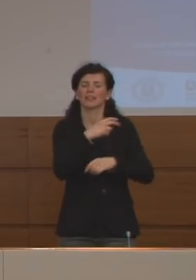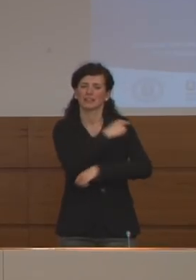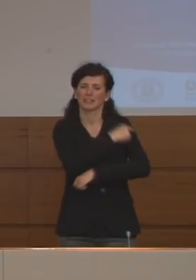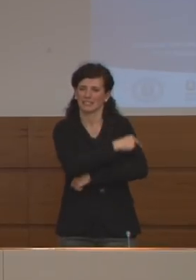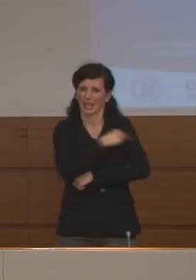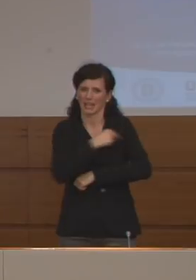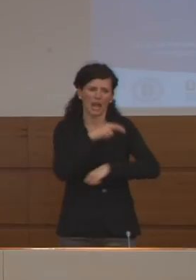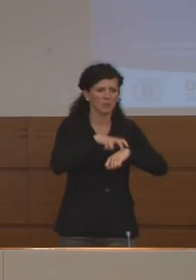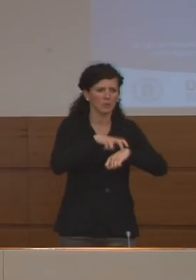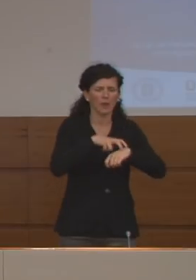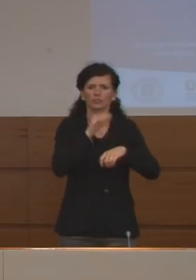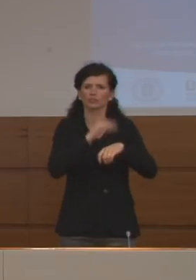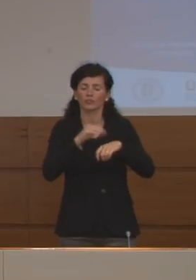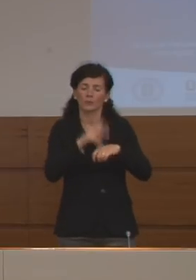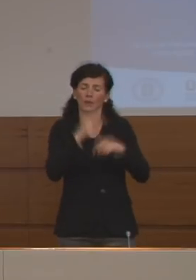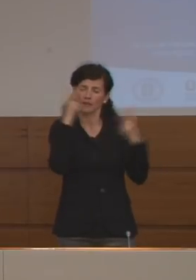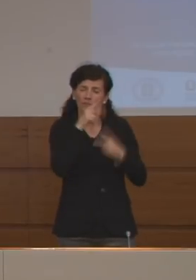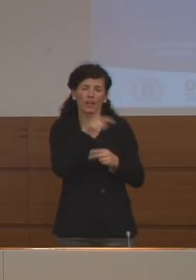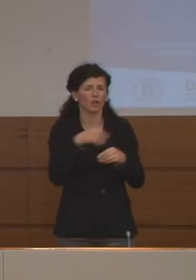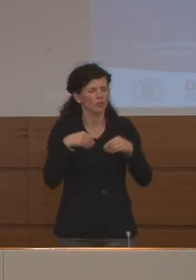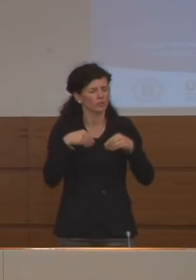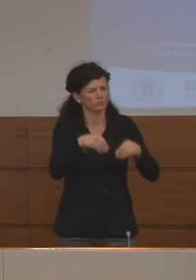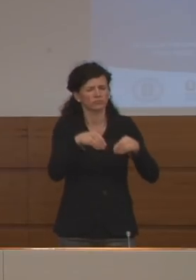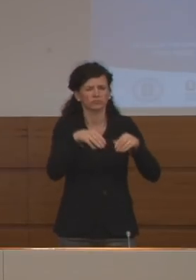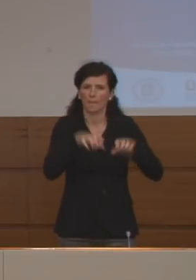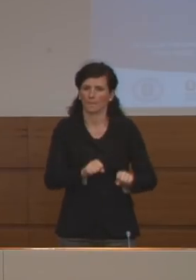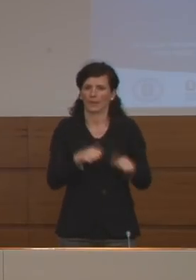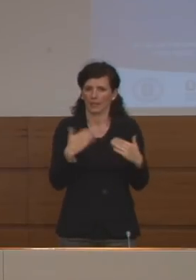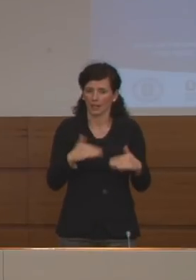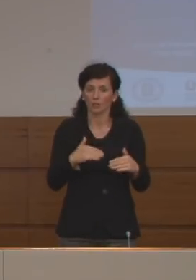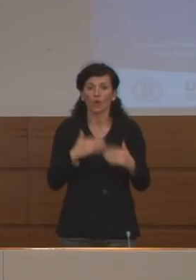impegnato in prima linea. Quindi ringrazio tutti quanti, ma in modo